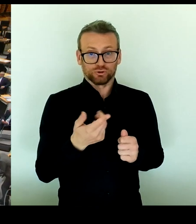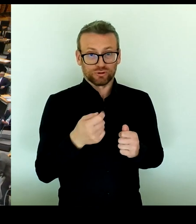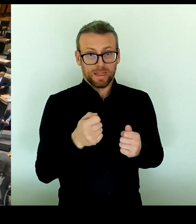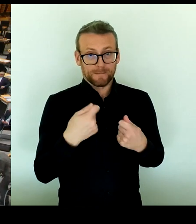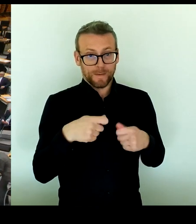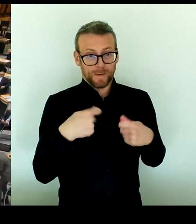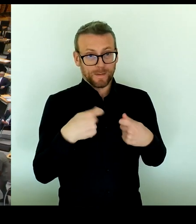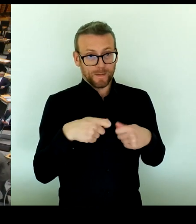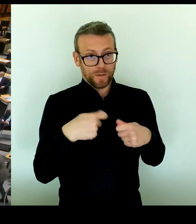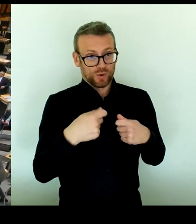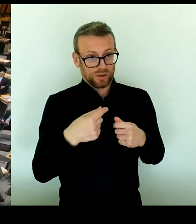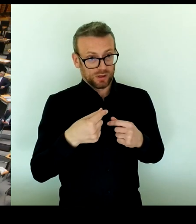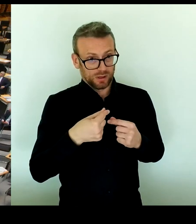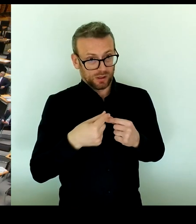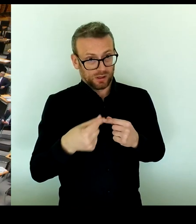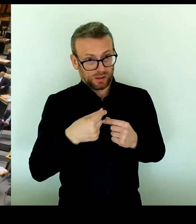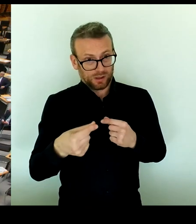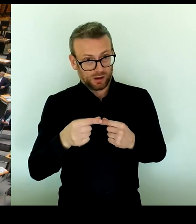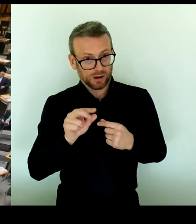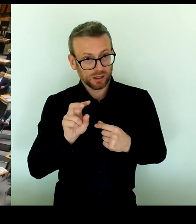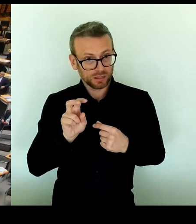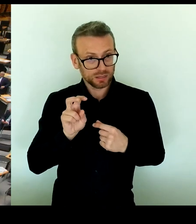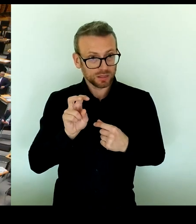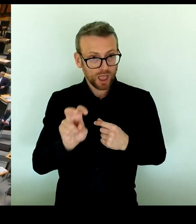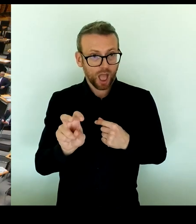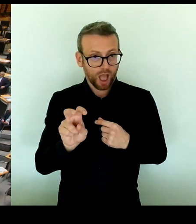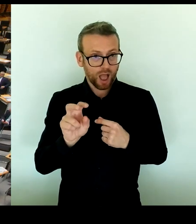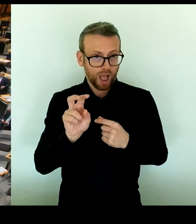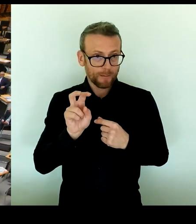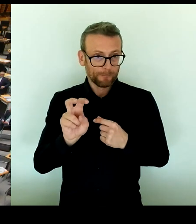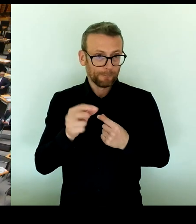Vielen Dank, dann hat für die FDP-Fraktion der Kollege Ralph Schneider das Wort. (Rednerwechsel)